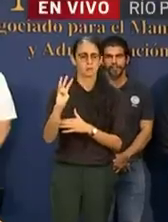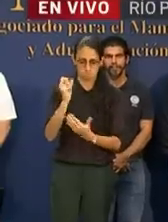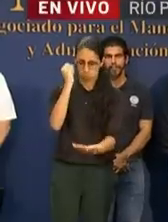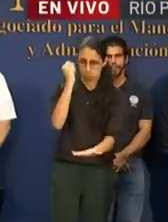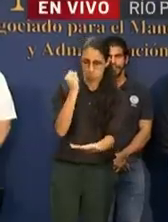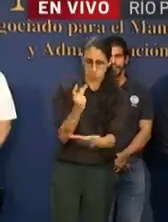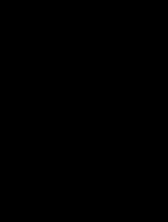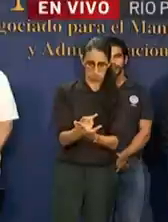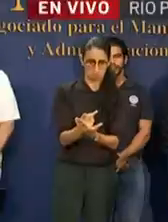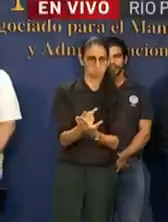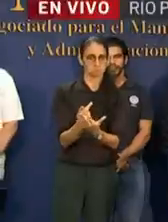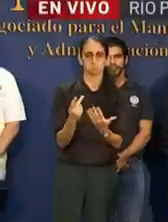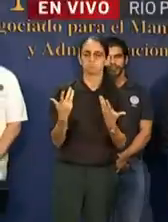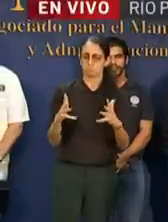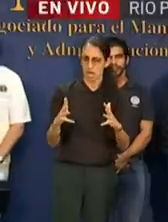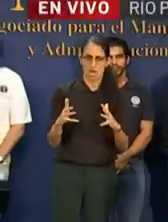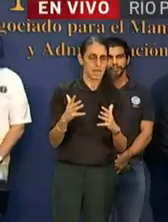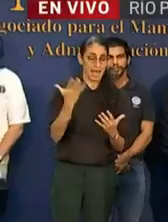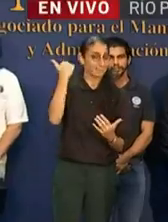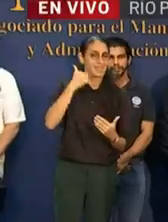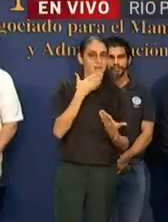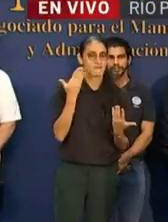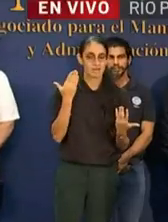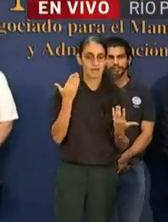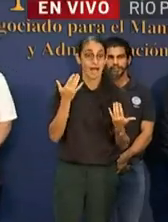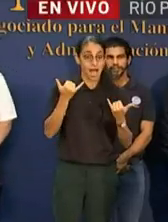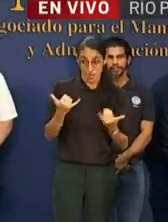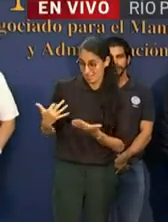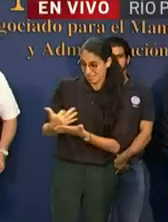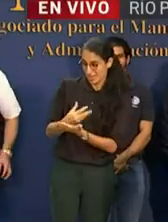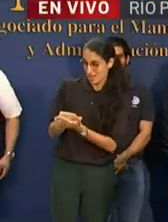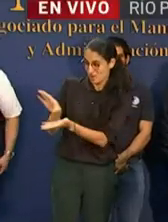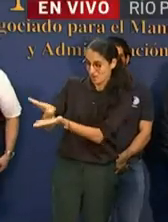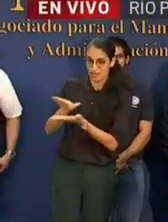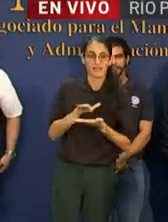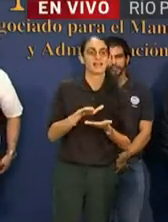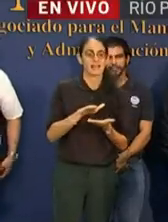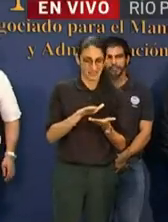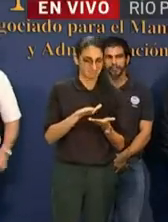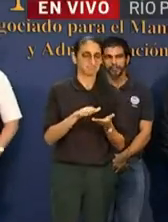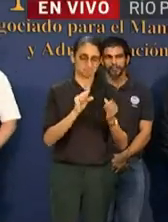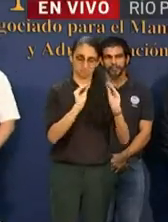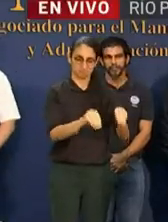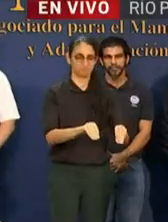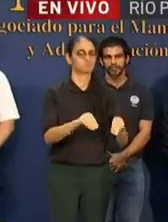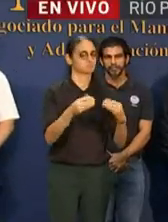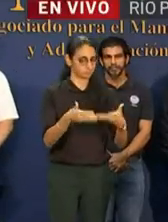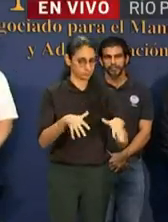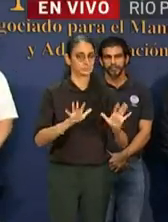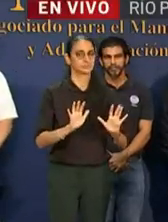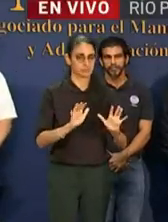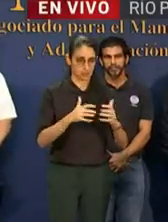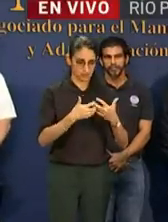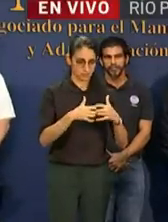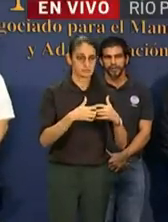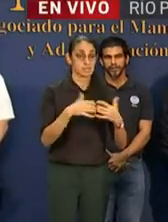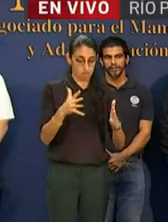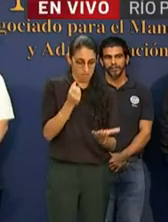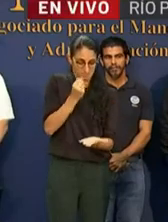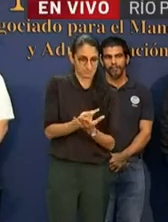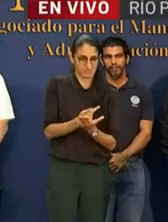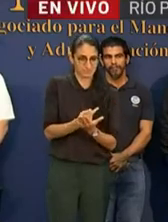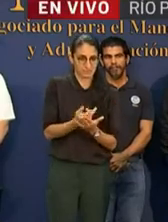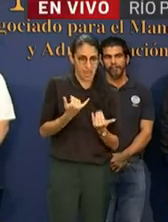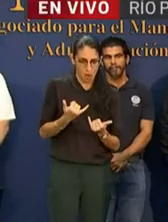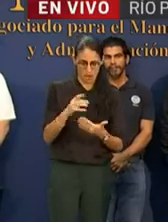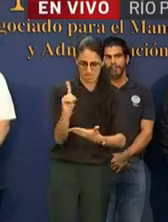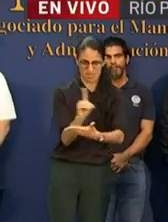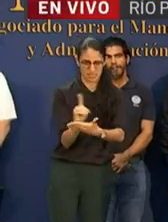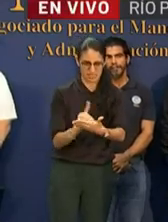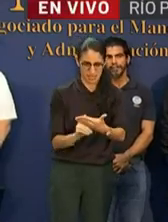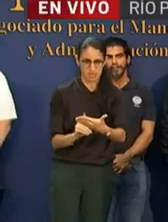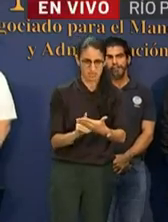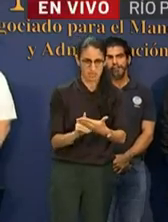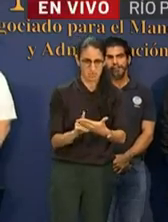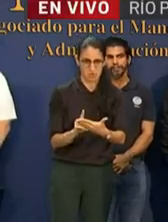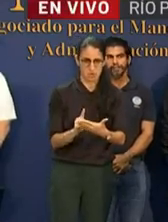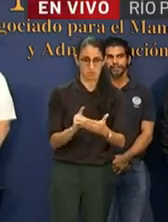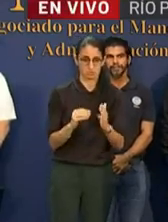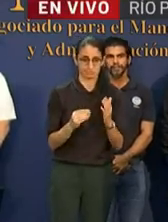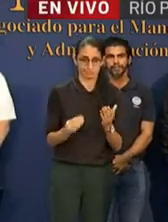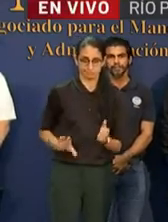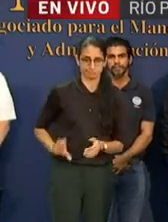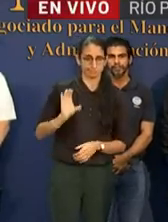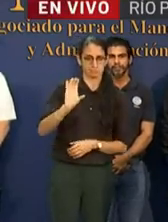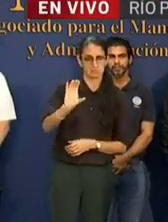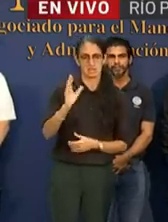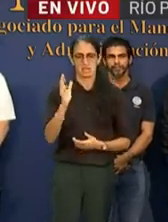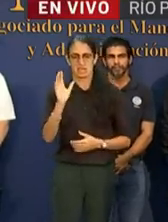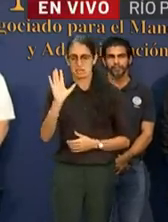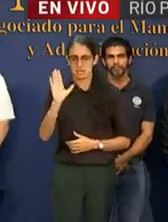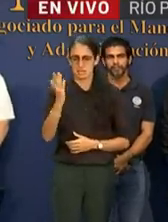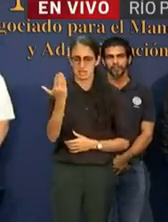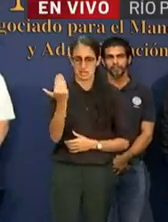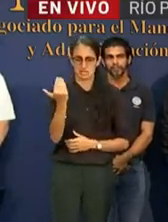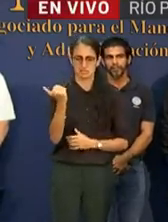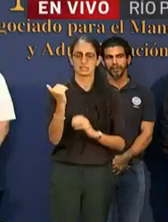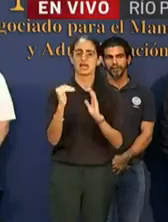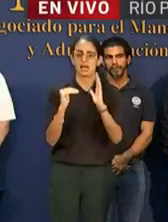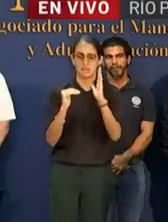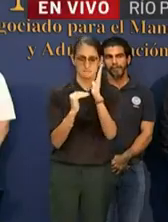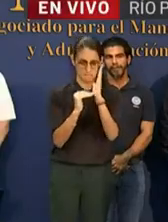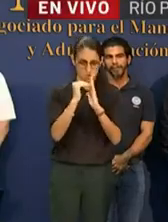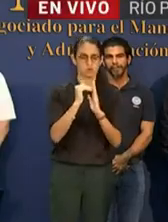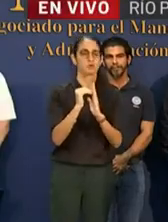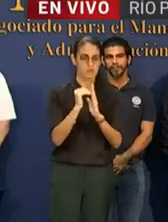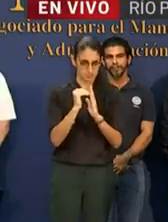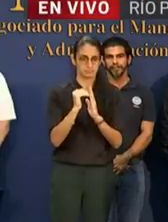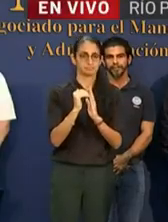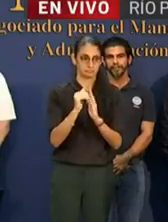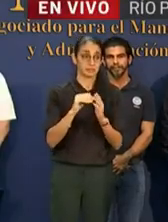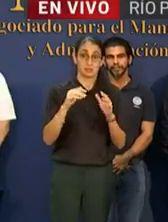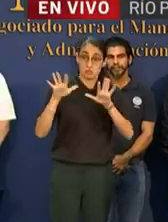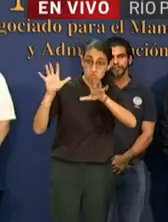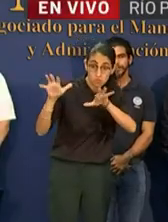EN LA PLATA, FEMA NO SE